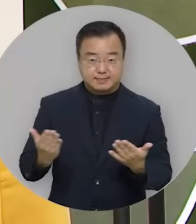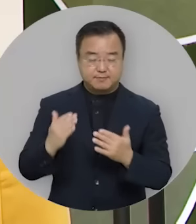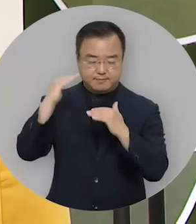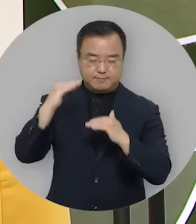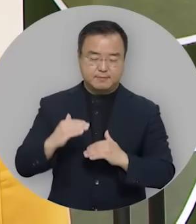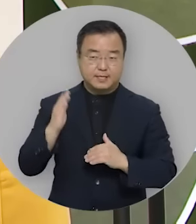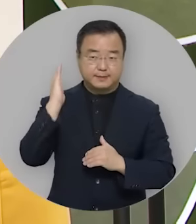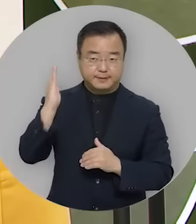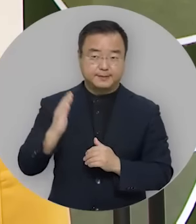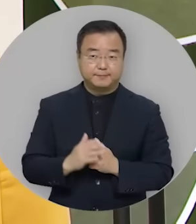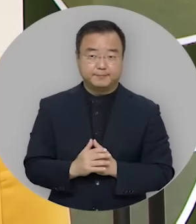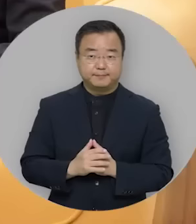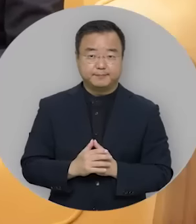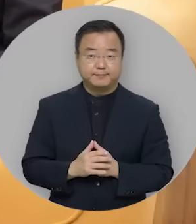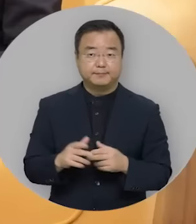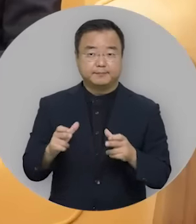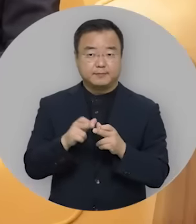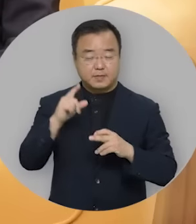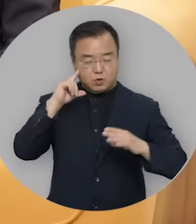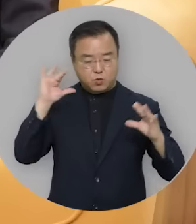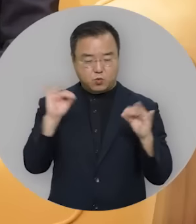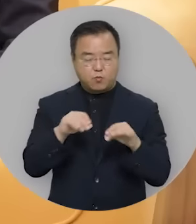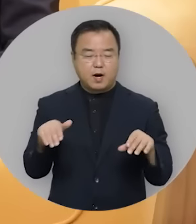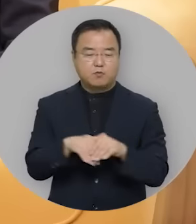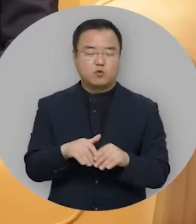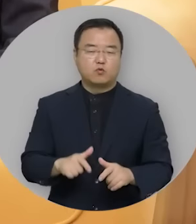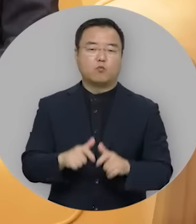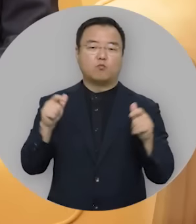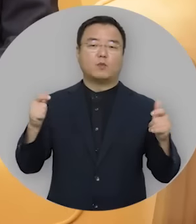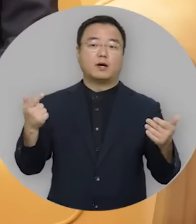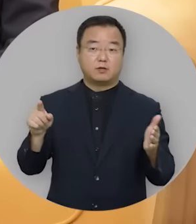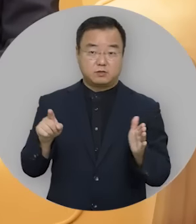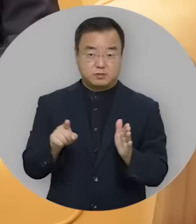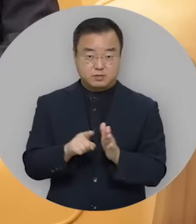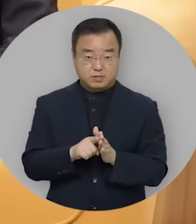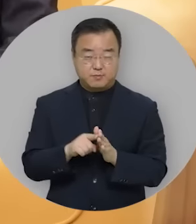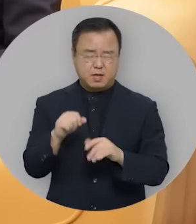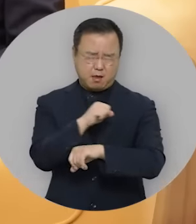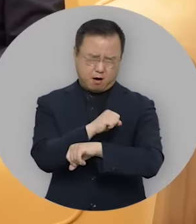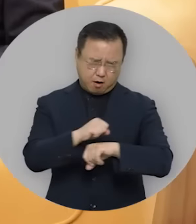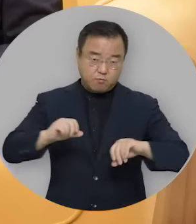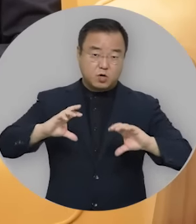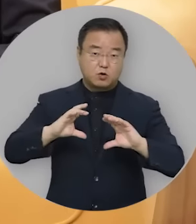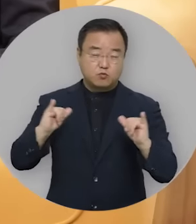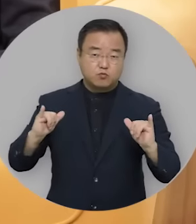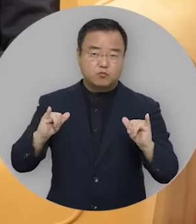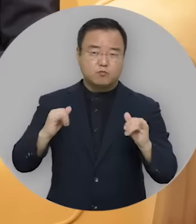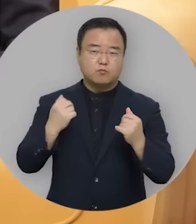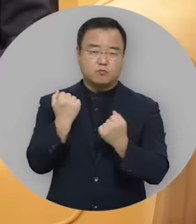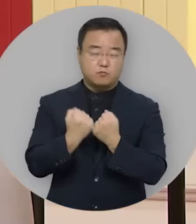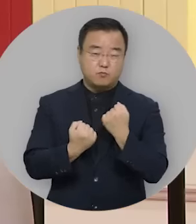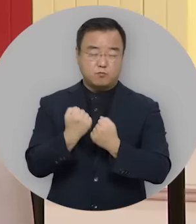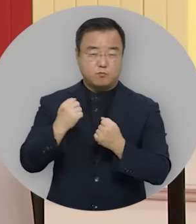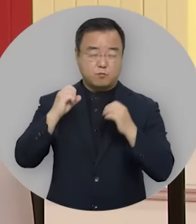더 많이 강조할 거고요. 장애공감문화 확산을 위해서 범국민 캠페인도 진행하는데요.